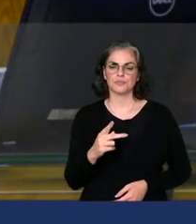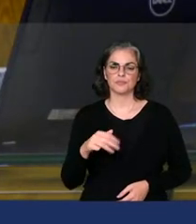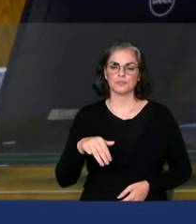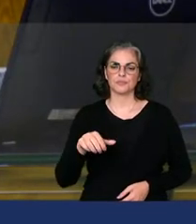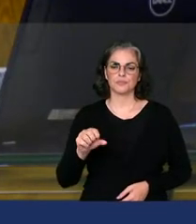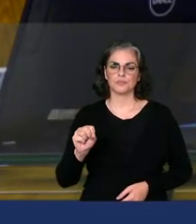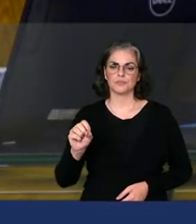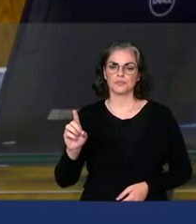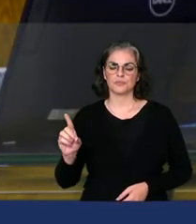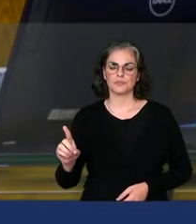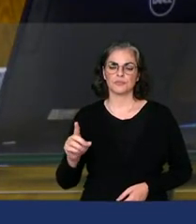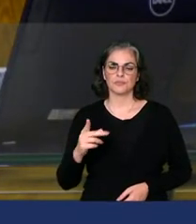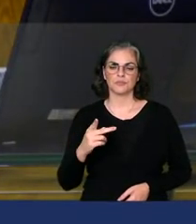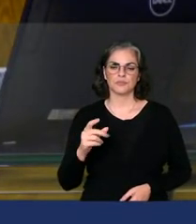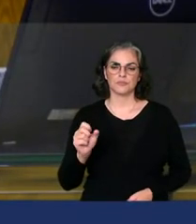PELA CULTURA E BRASIL. -- [PRESIDENTE]: PP,